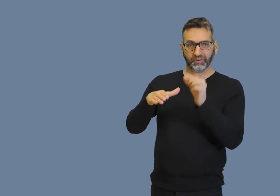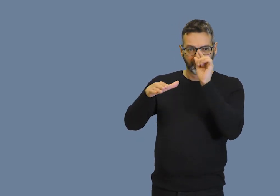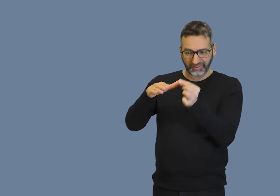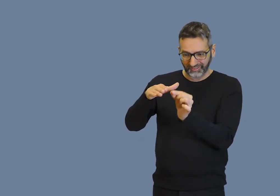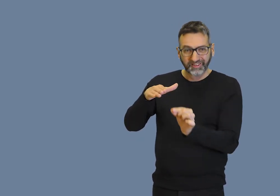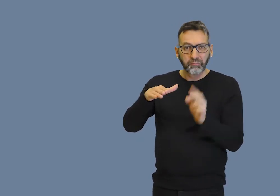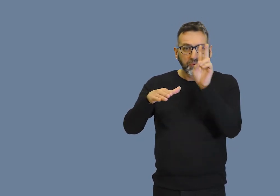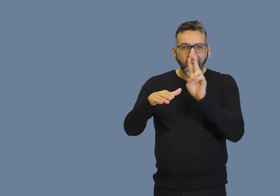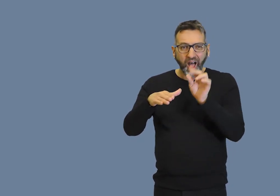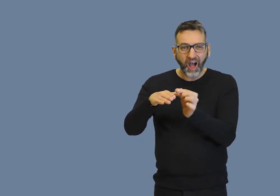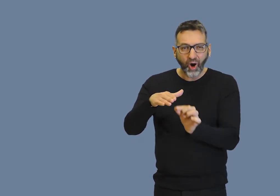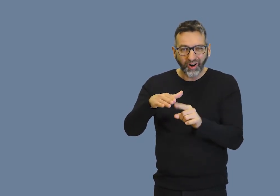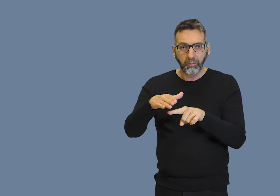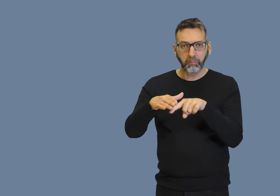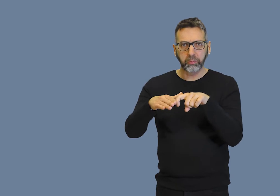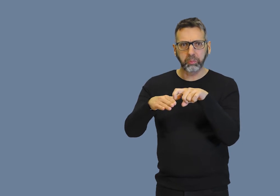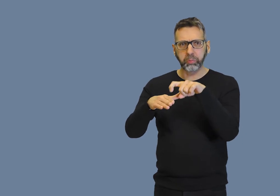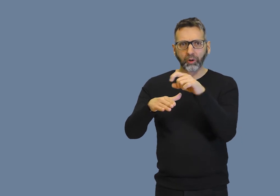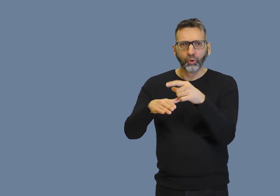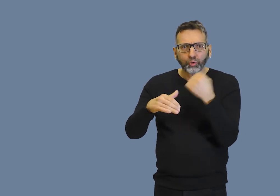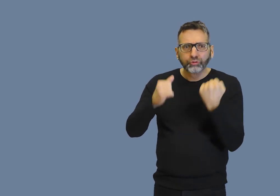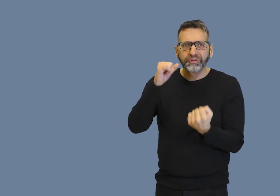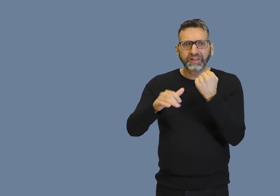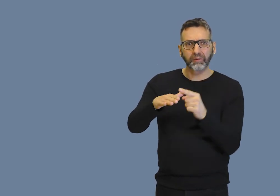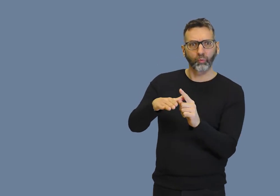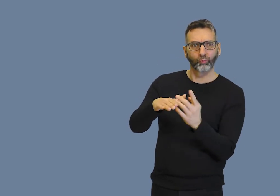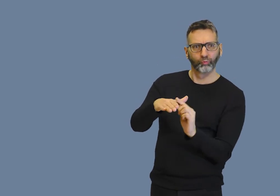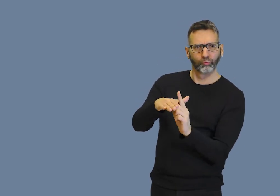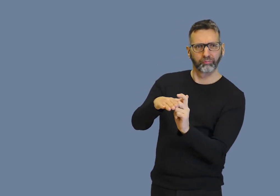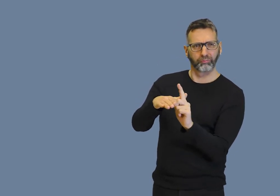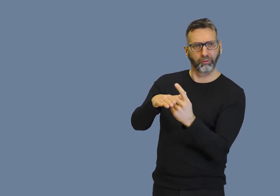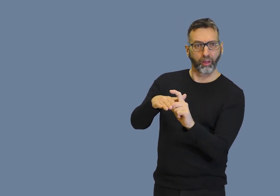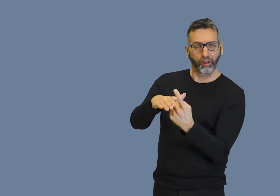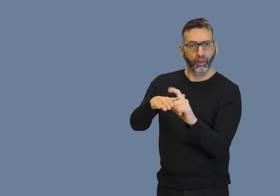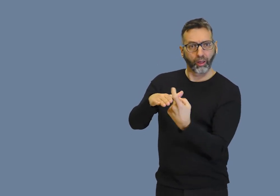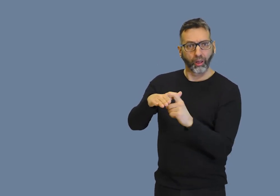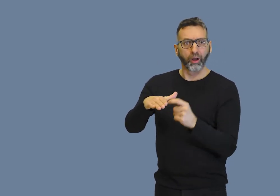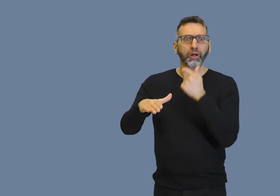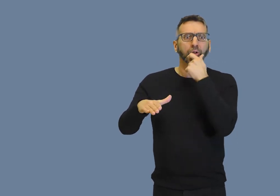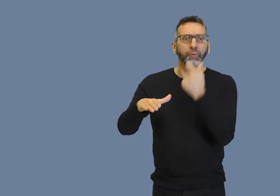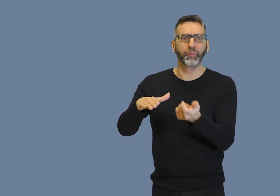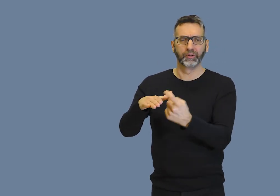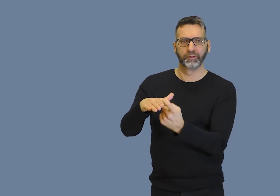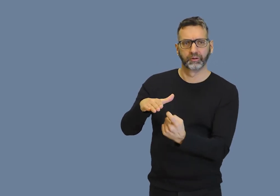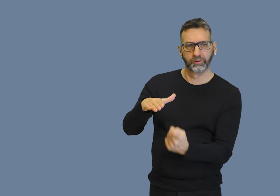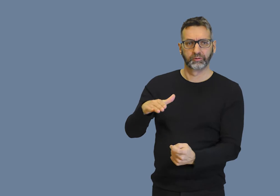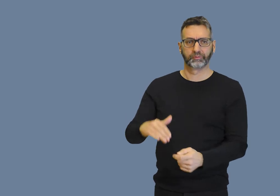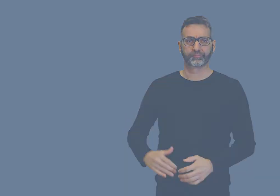Wenn auch die blaue Schnur nicht mehr zu sehen ist, ist es schwierig und schmerzhaft, das Tampon zu entfernen.